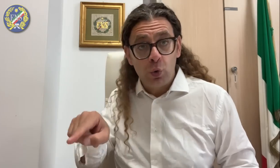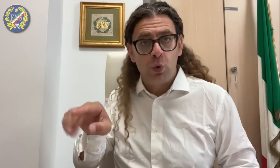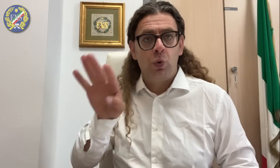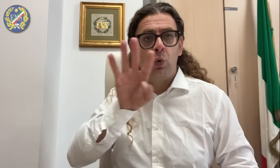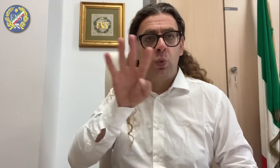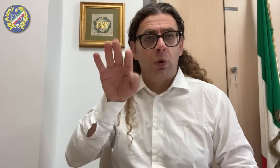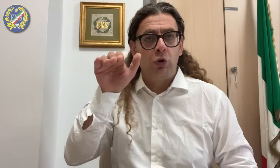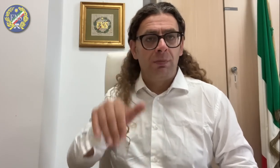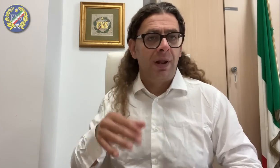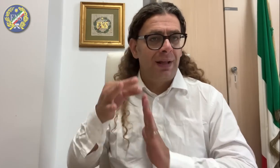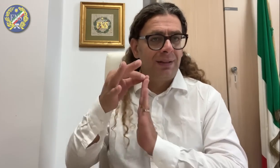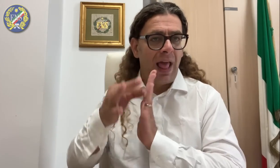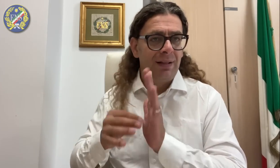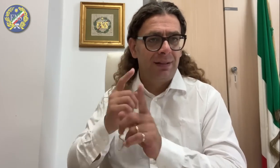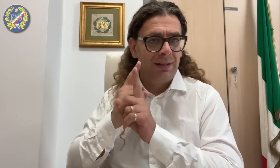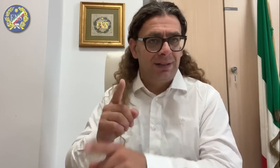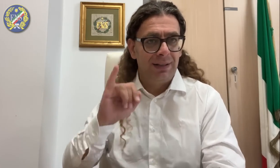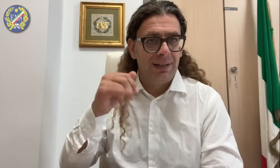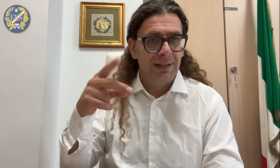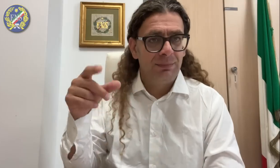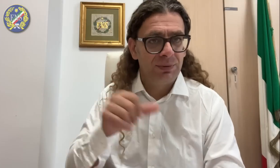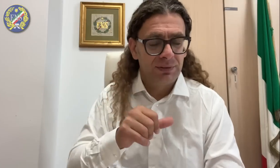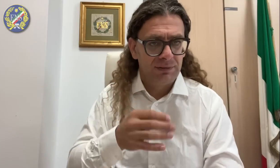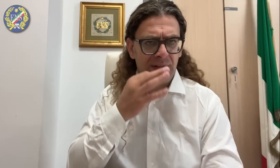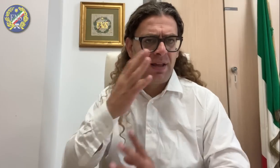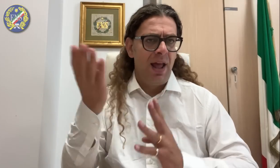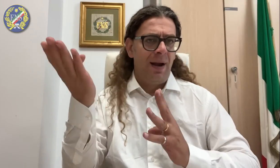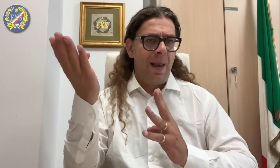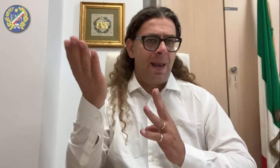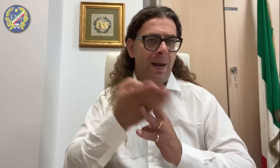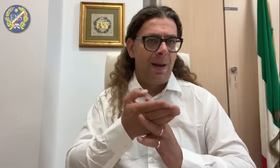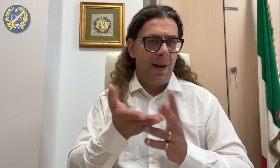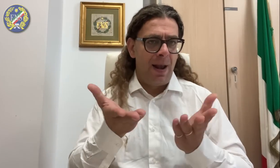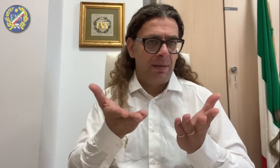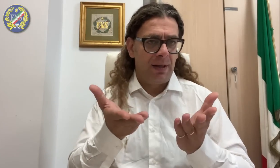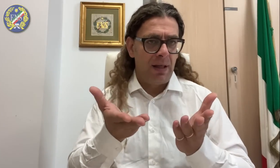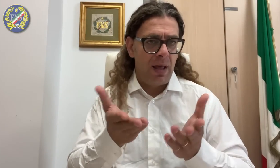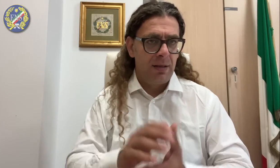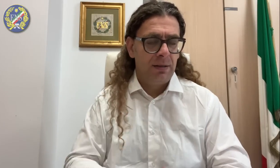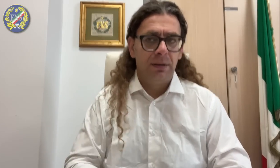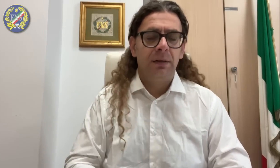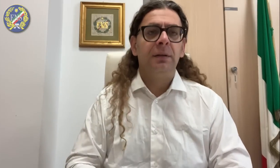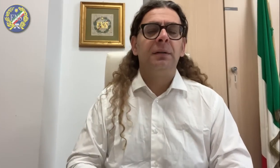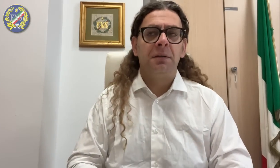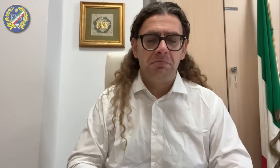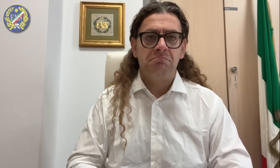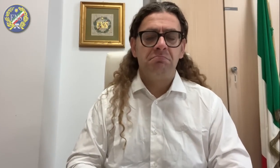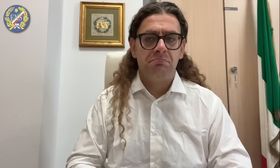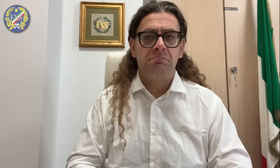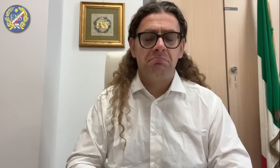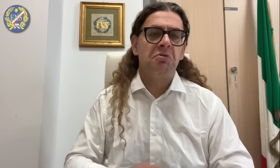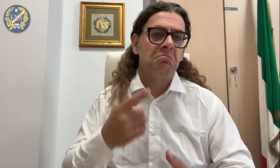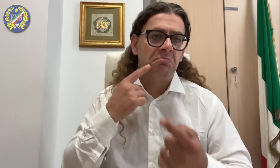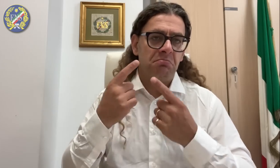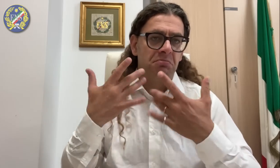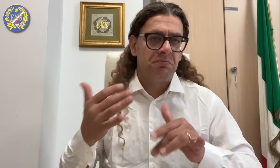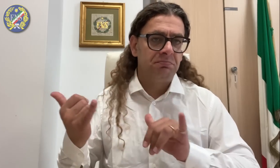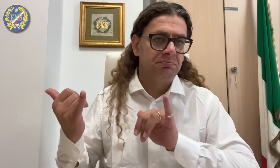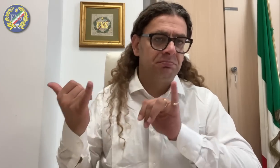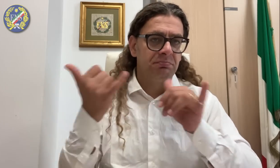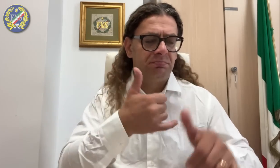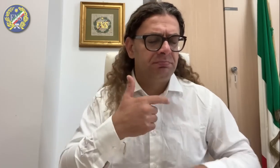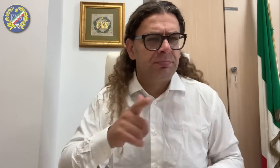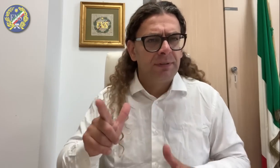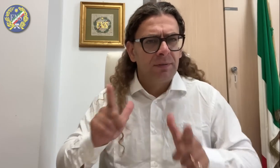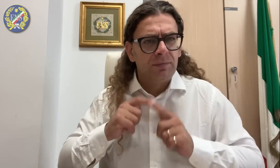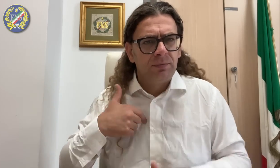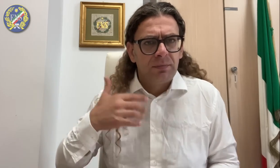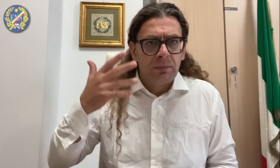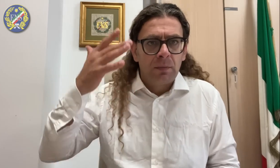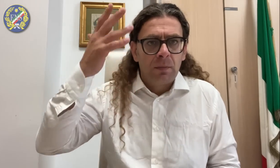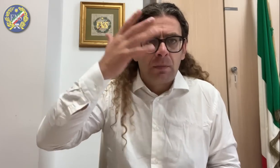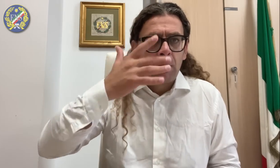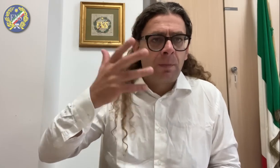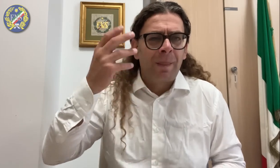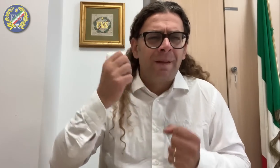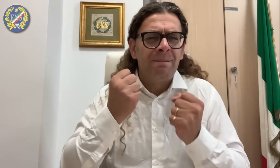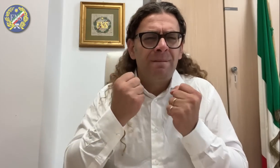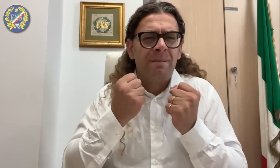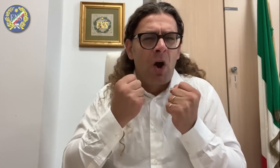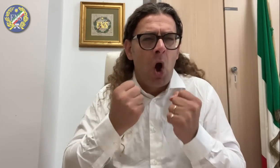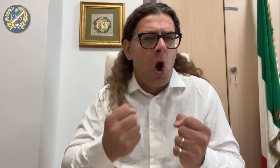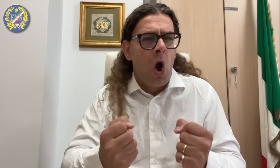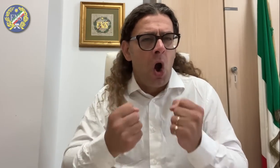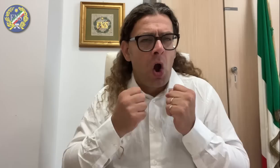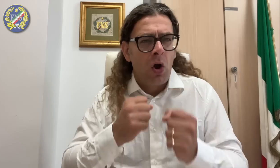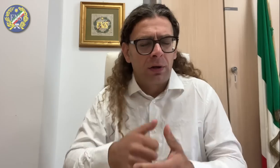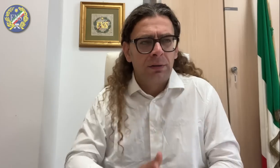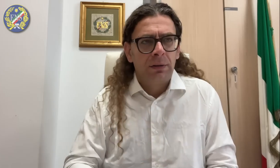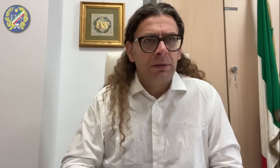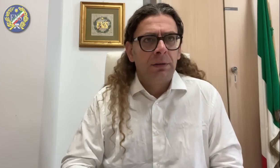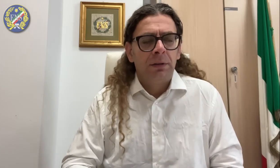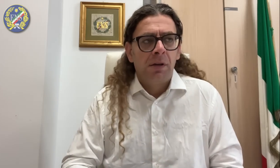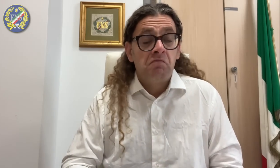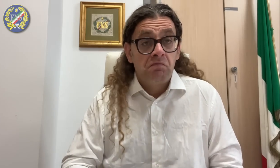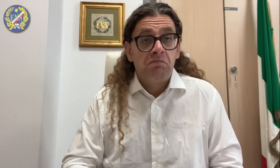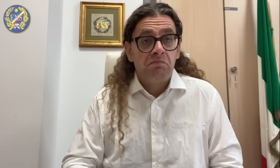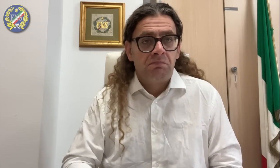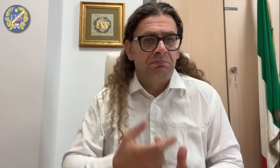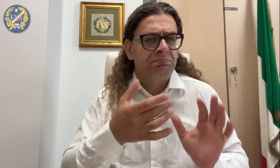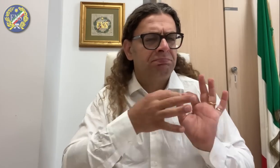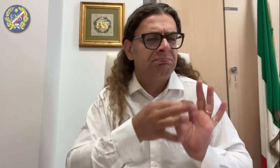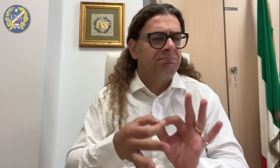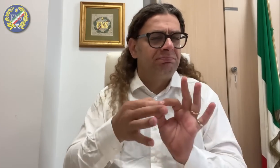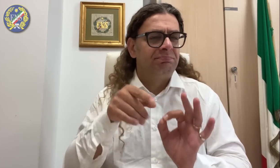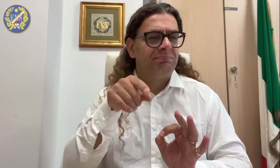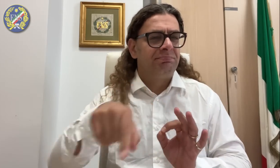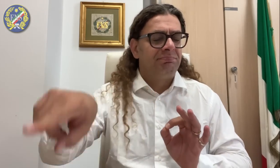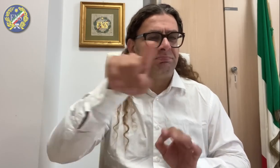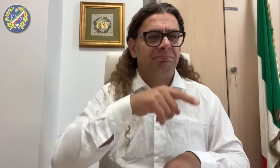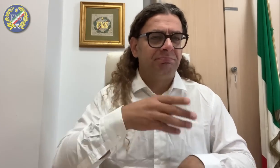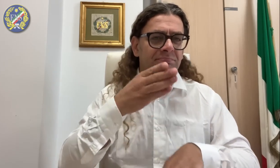totale di 44.000, secondo quanto riportato nei tabulati INPS, si tratta della metà. Al termine dell’incontro ho riflettuto a lungo su questo e ho pensato a tutte le